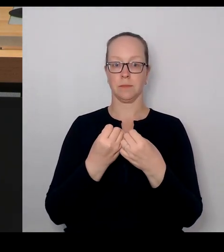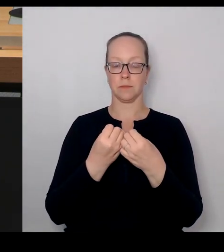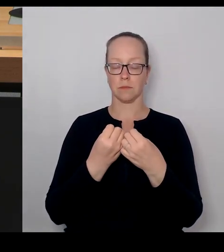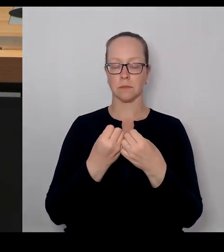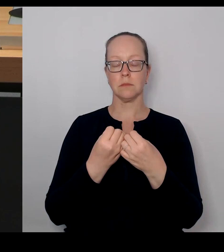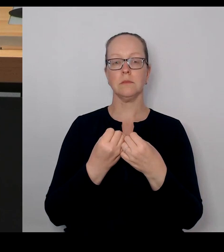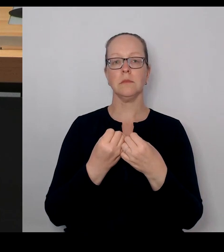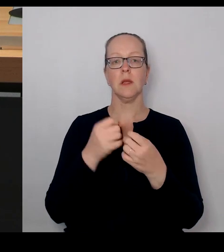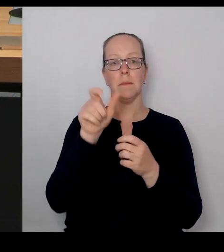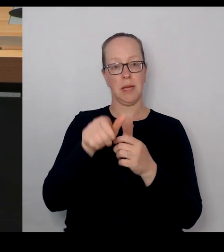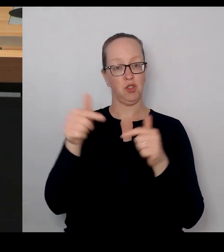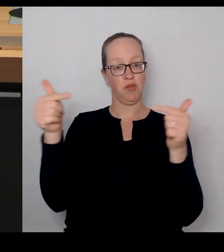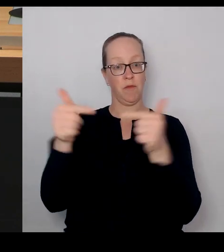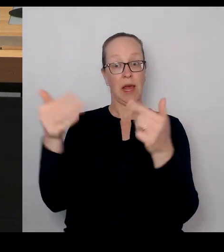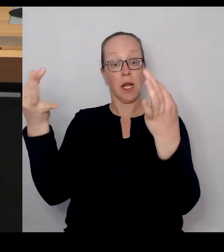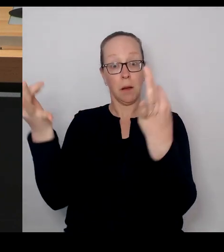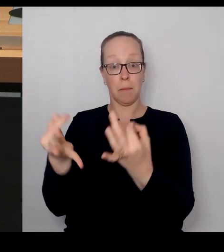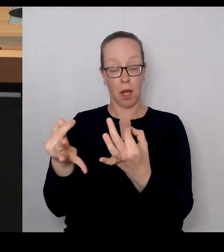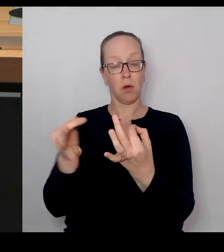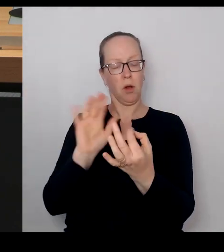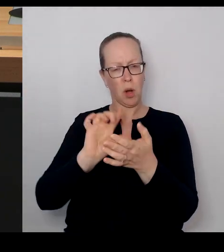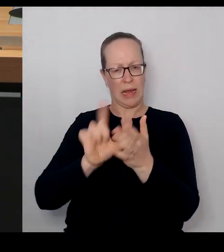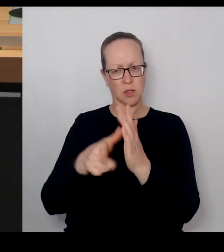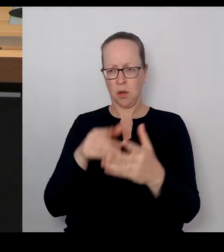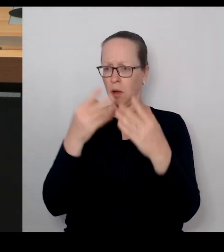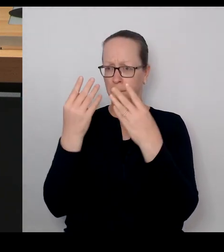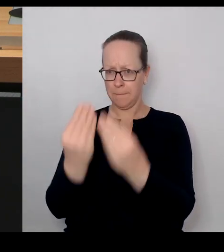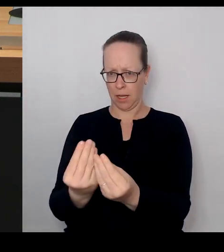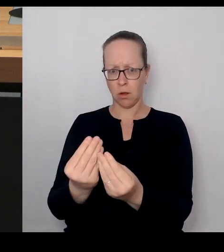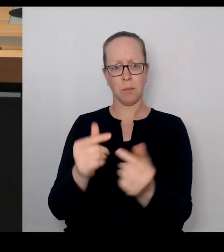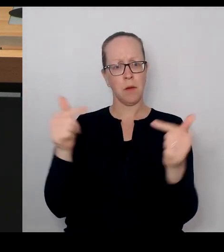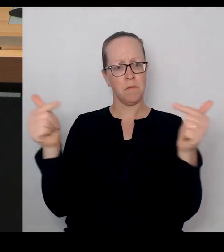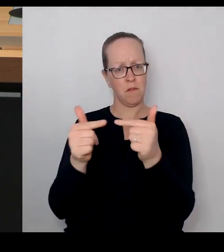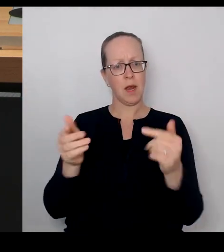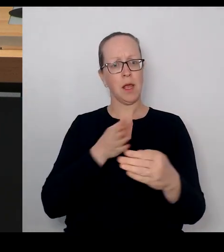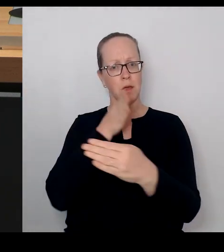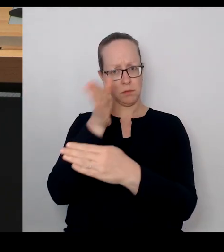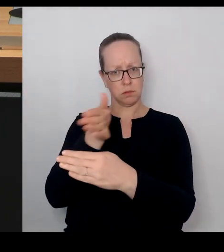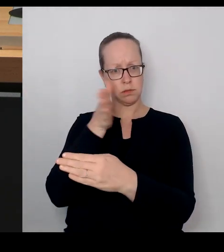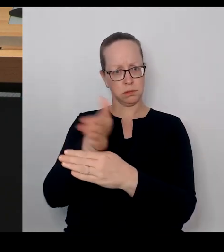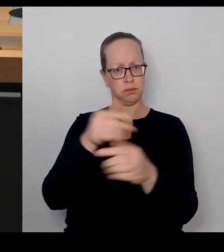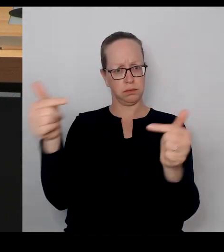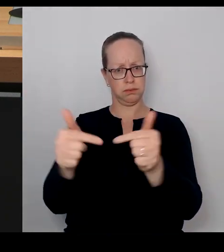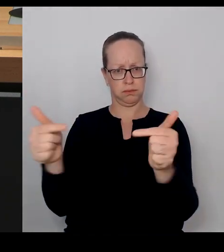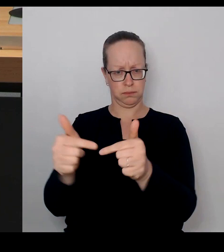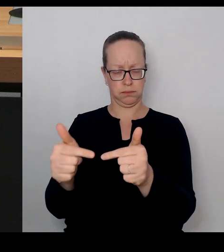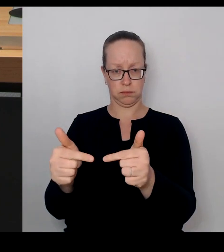sich zusätzlich damit noch einmal belasten zu müssen, ob und wann ihnen geholfen werden kann. Nur weil wir